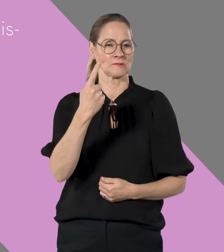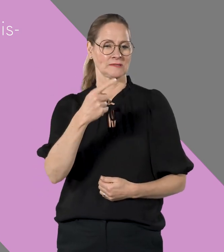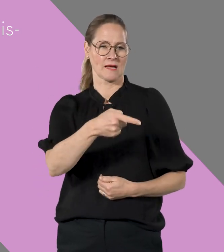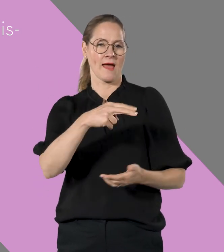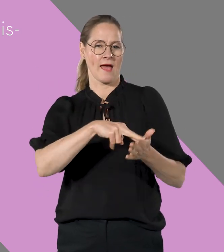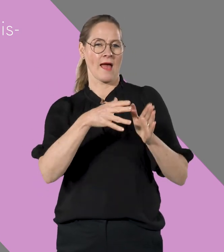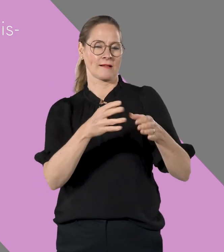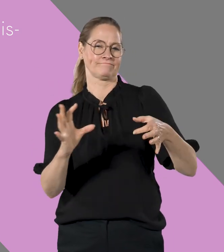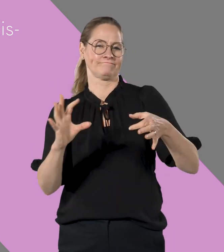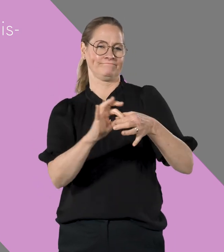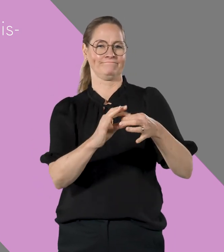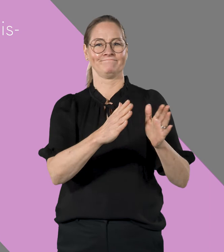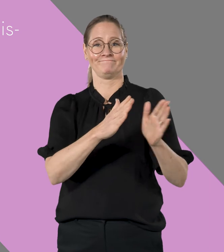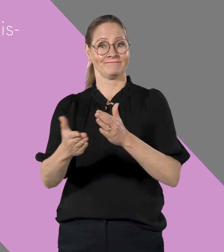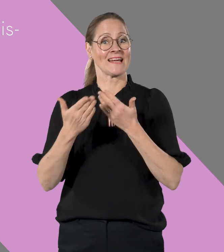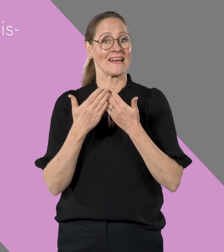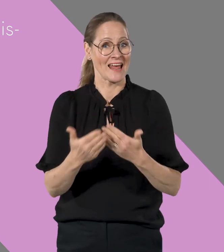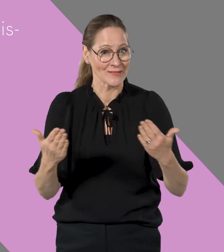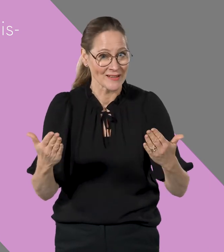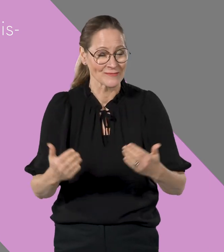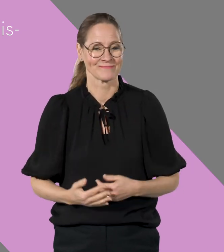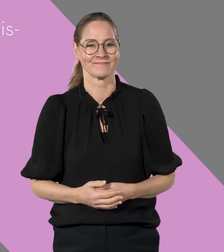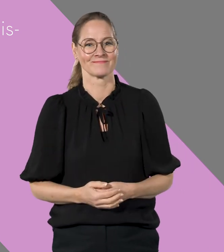on yksi hankkeen puitteissa järjestettävistä näyttelyistä.